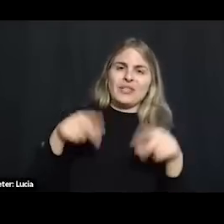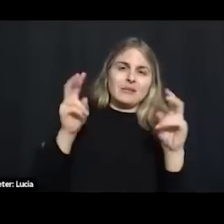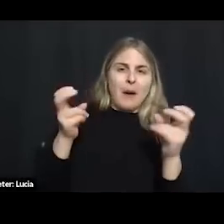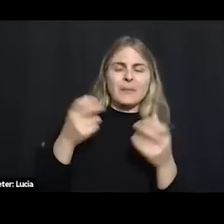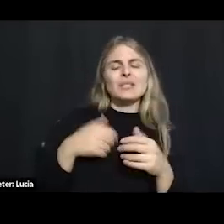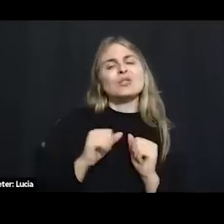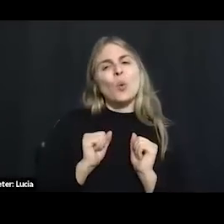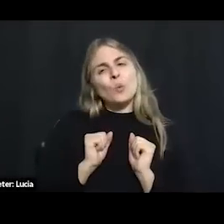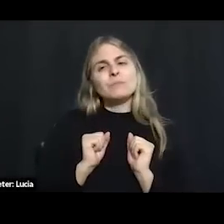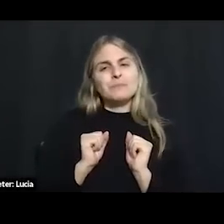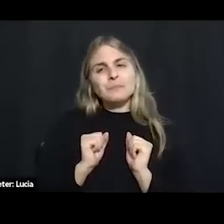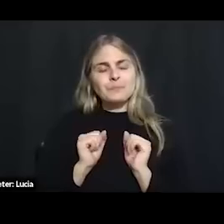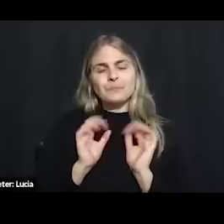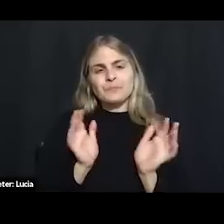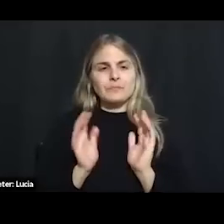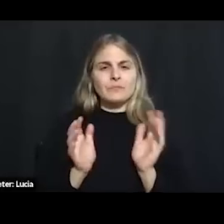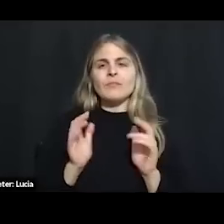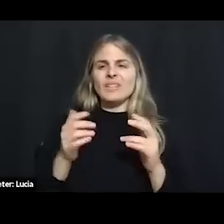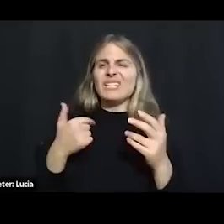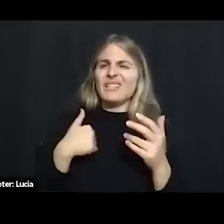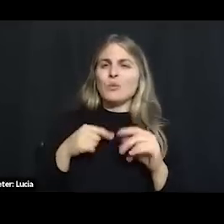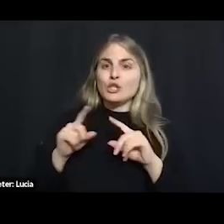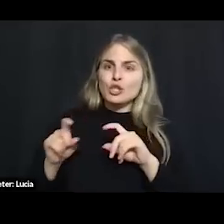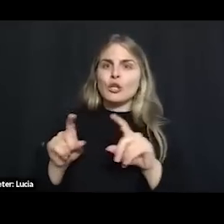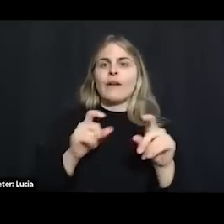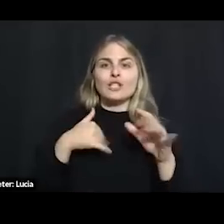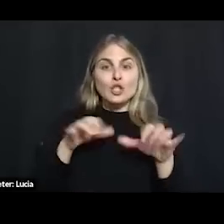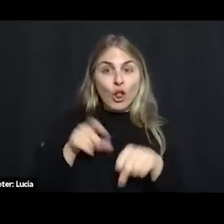fueron bastante largas debido a eso, a veces por horas.